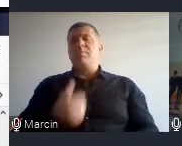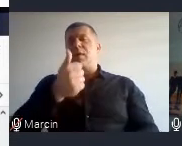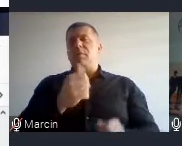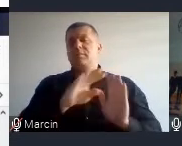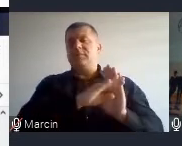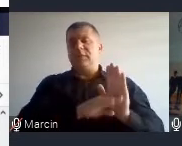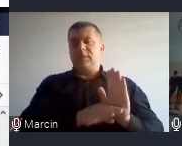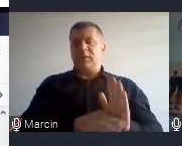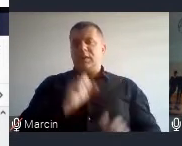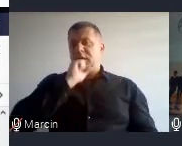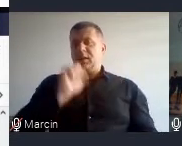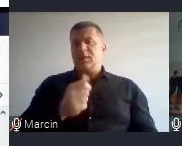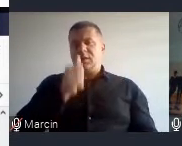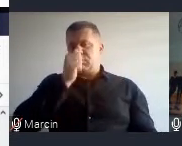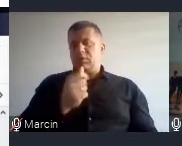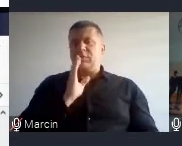nikt nie będzie mógł tego podważyć.